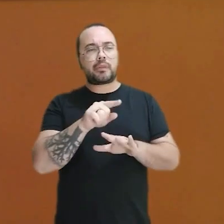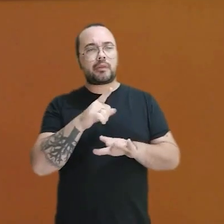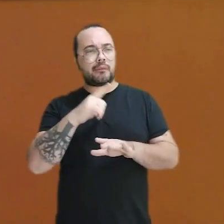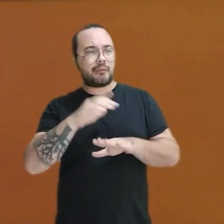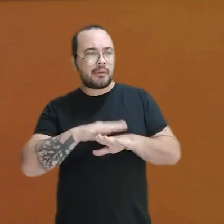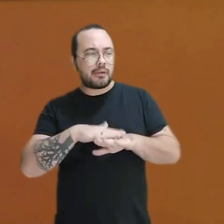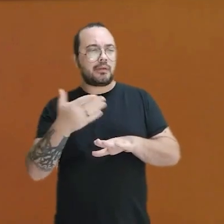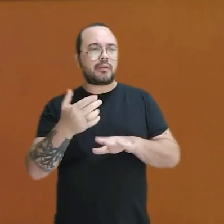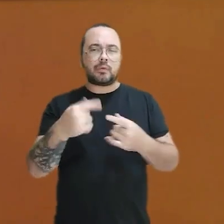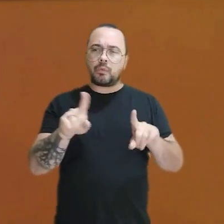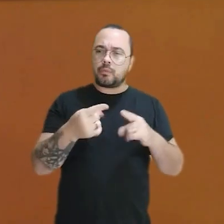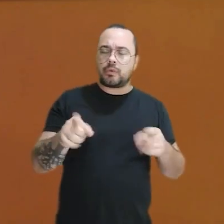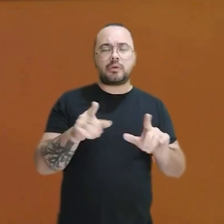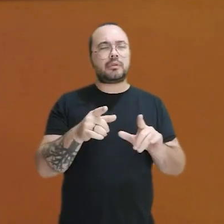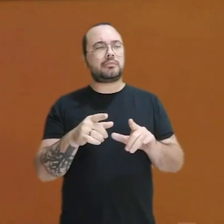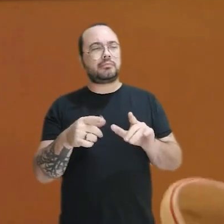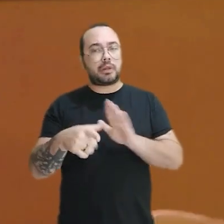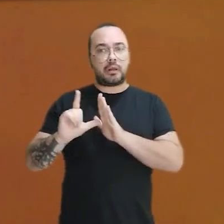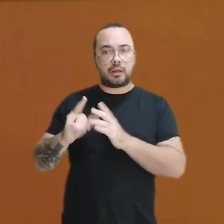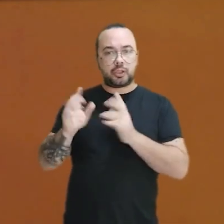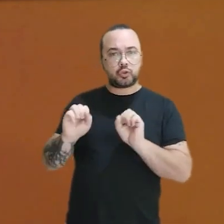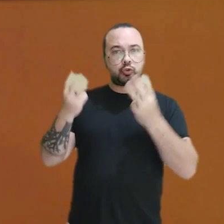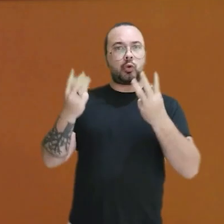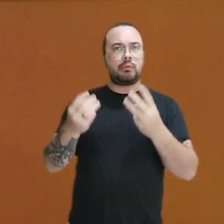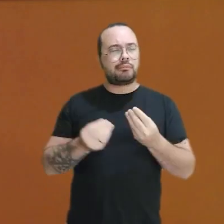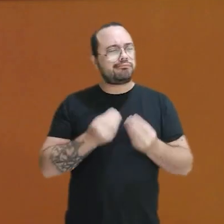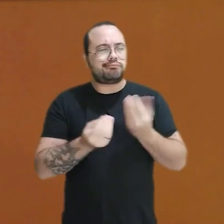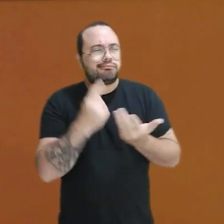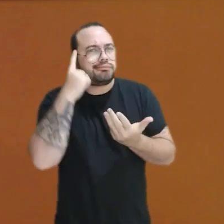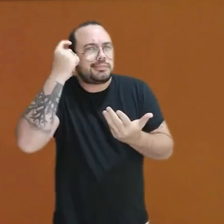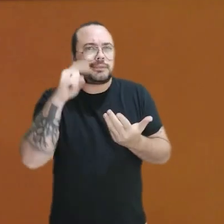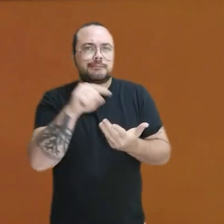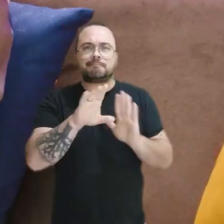um "jam", uma música antes de fazer pro show. Da onde que veio essa... Essa ideia do conceito, cara?